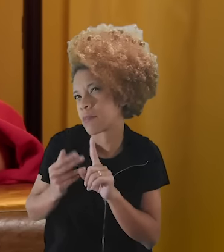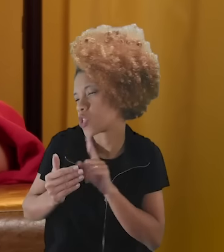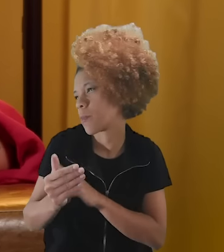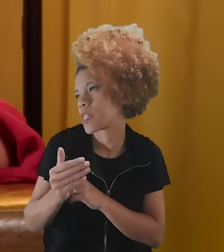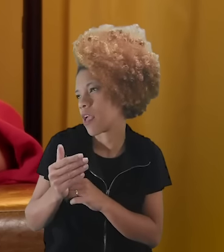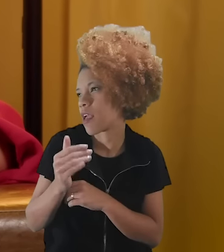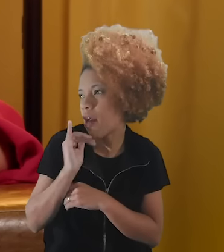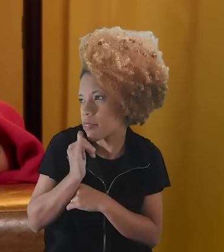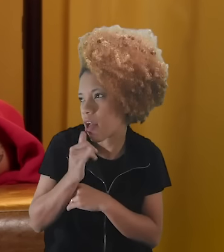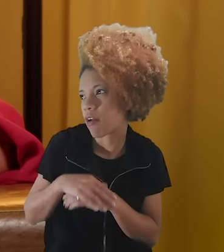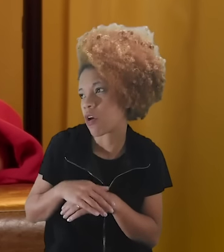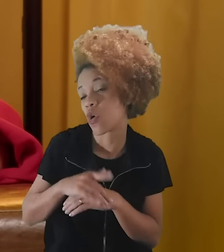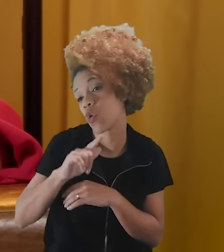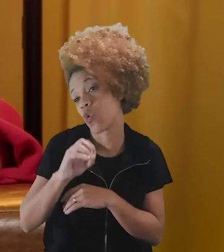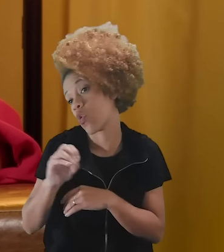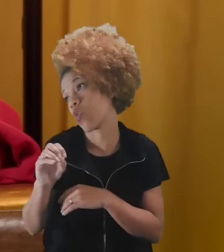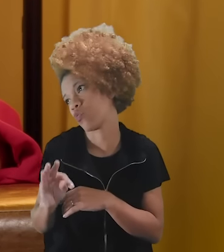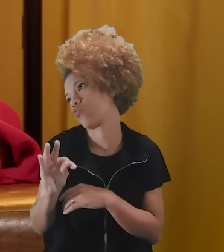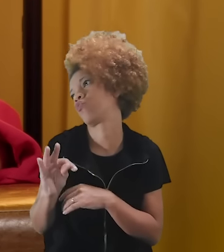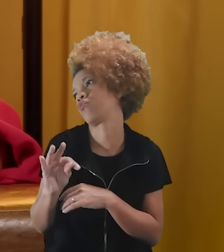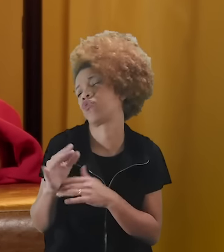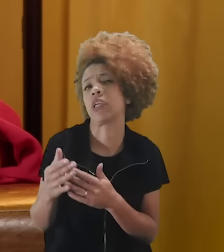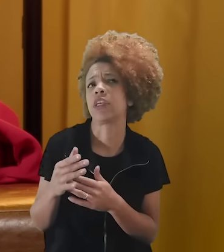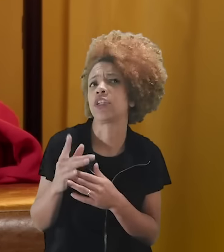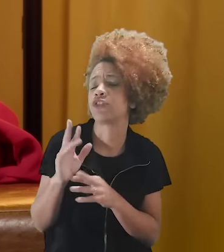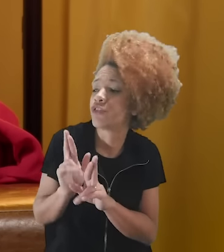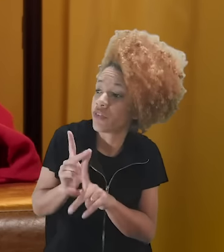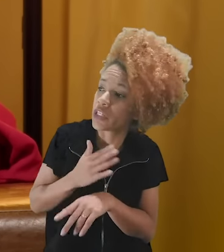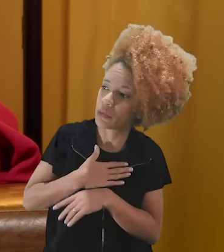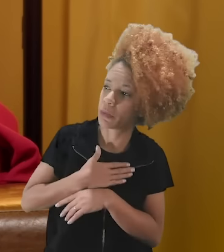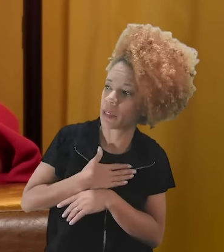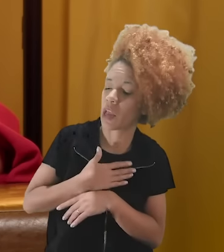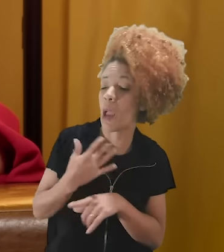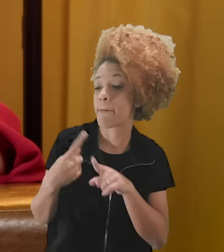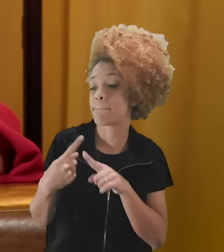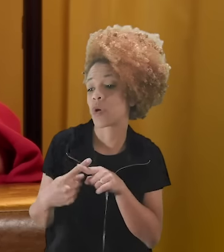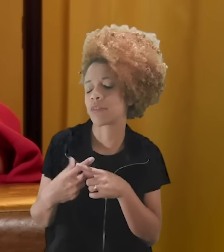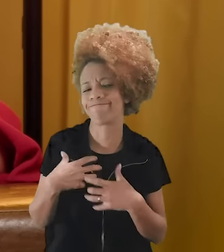que eu comecei a narrar eu narro ali no canal go e e foi muito diferente para mim porque foi uma